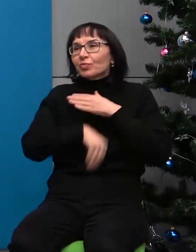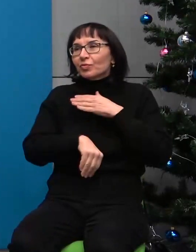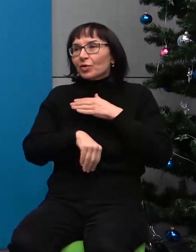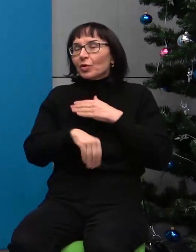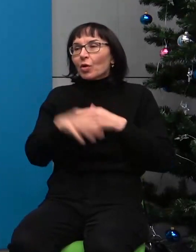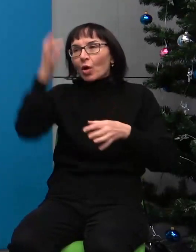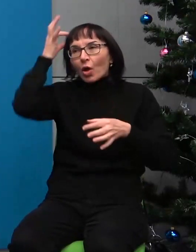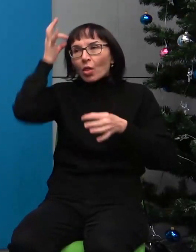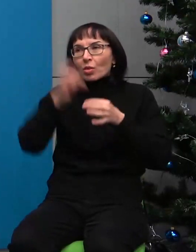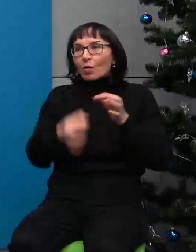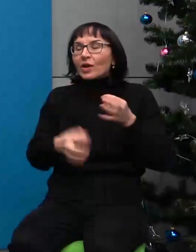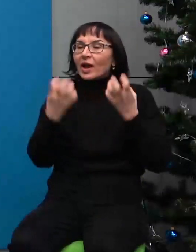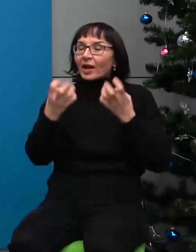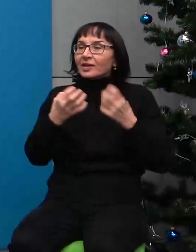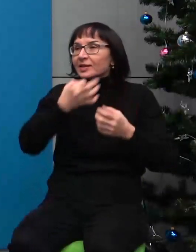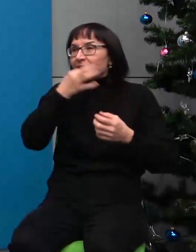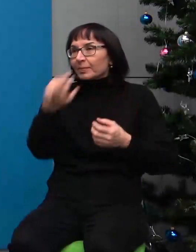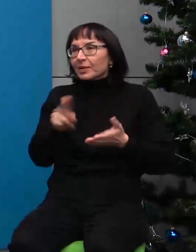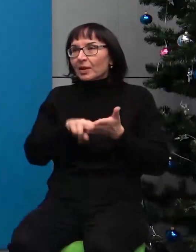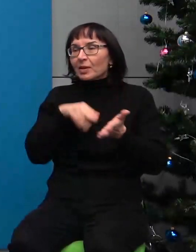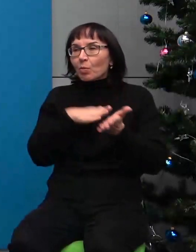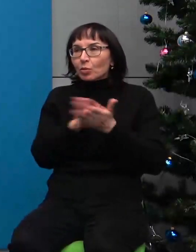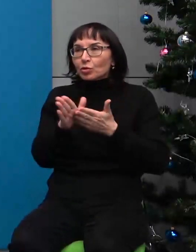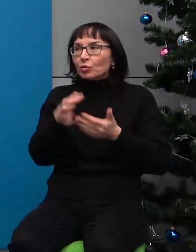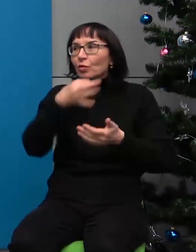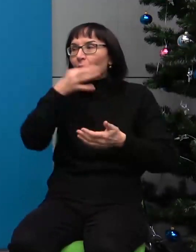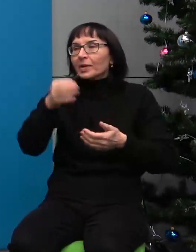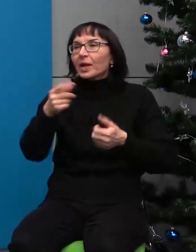Dokładnie o to chciałbym Cię też zapytać na początku, bo pytanie pierwsze brzmi,